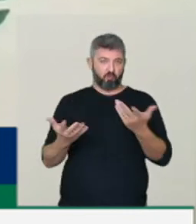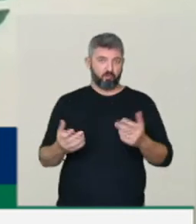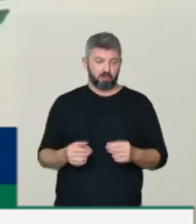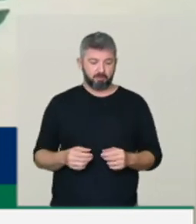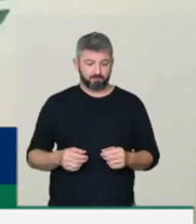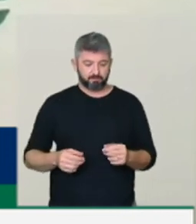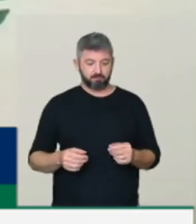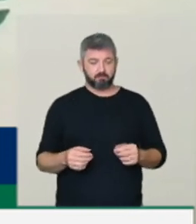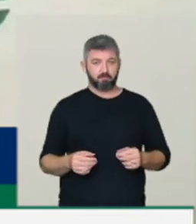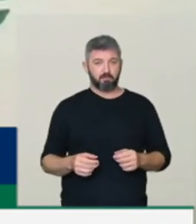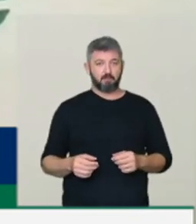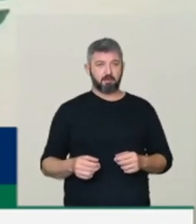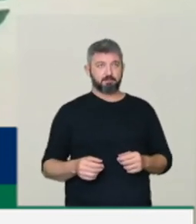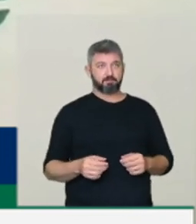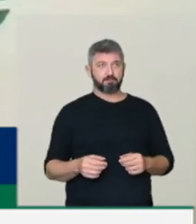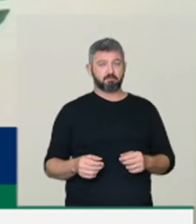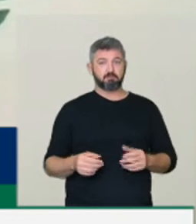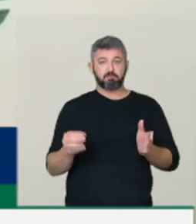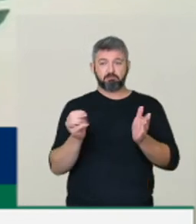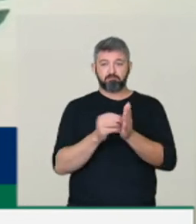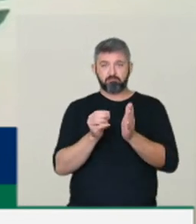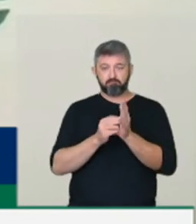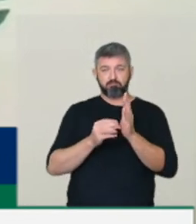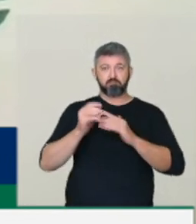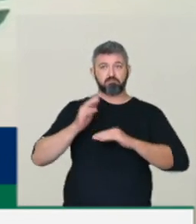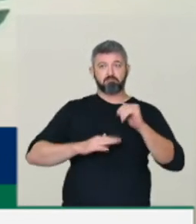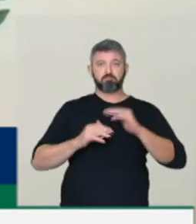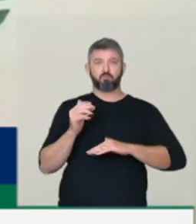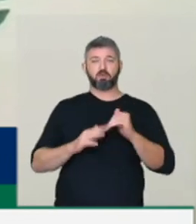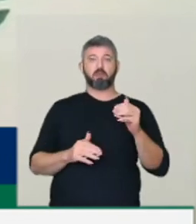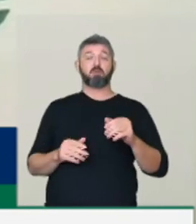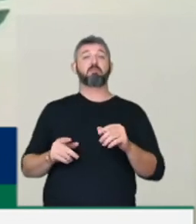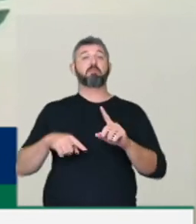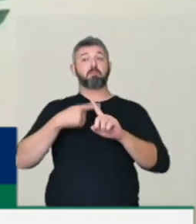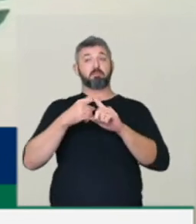AGRAVAMENTO DA PANDEMIA, ESTAMOS NUMA CARÊNCIA PROFISSIONAIS ALÉM DE QUE